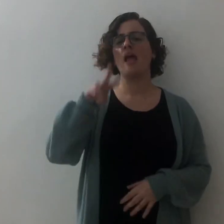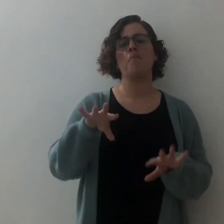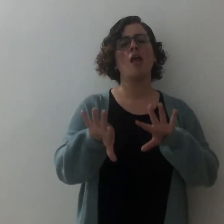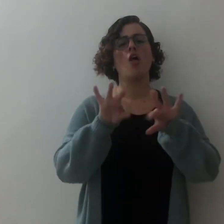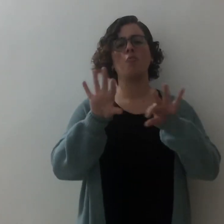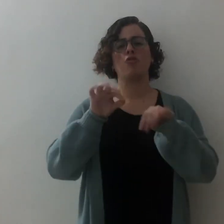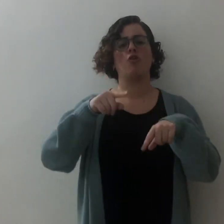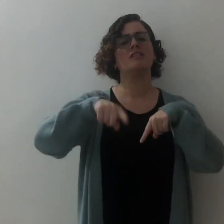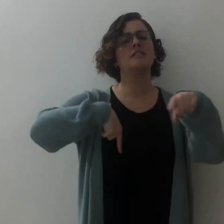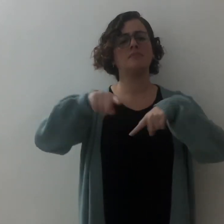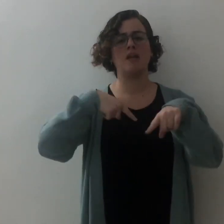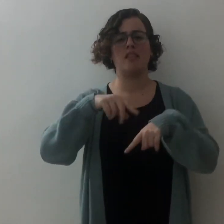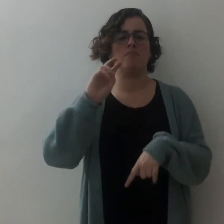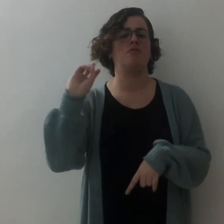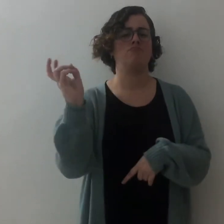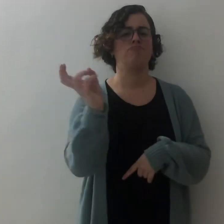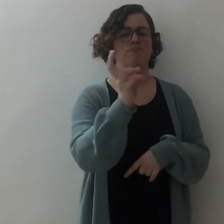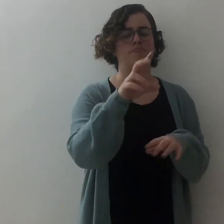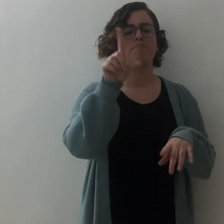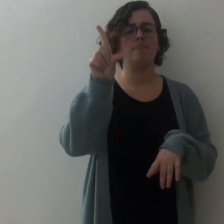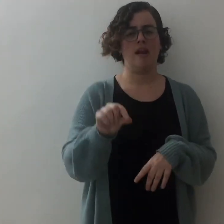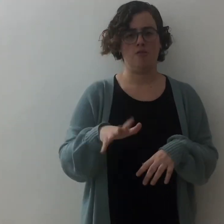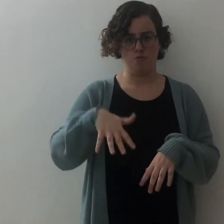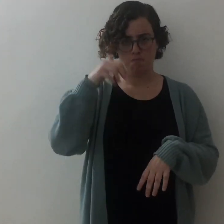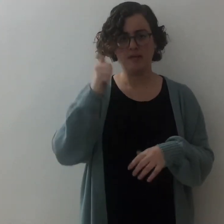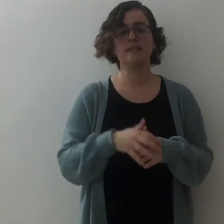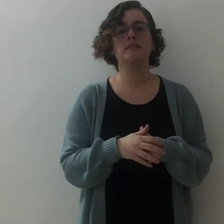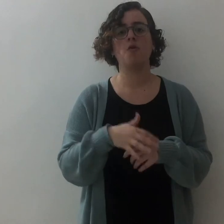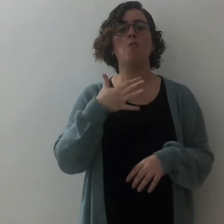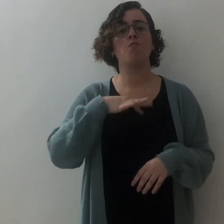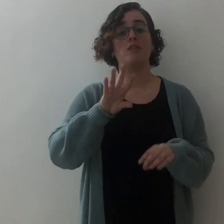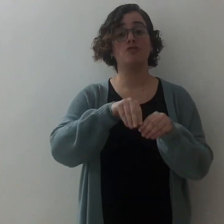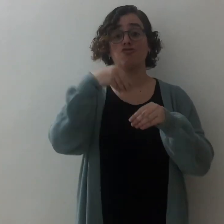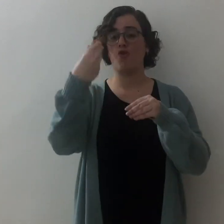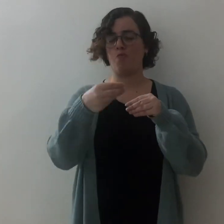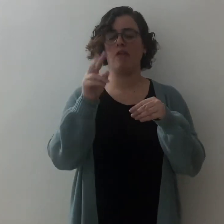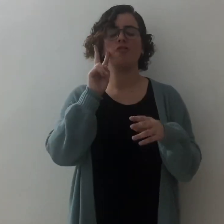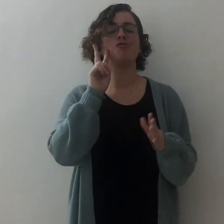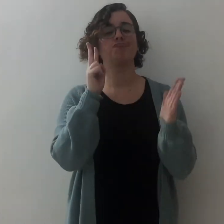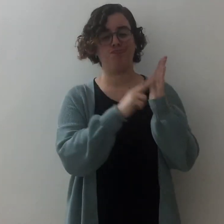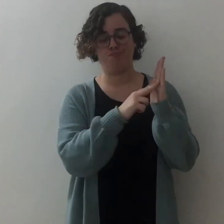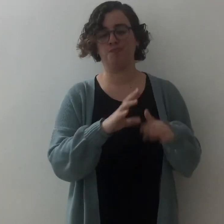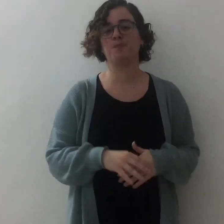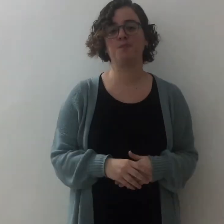Para consultar más opciones de desplazamiento, podréis consultar el documento.